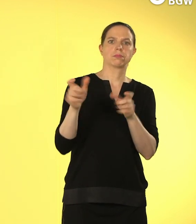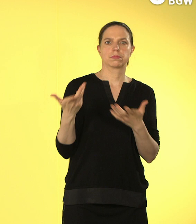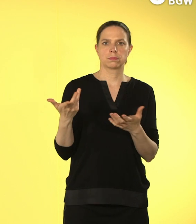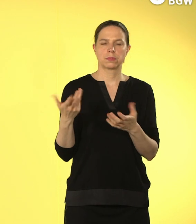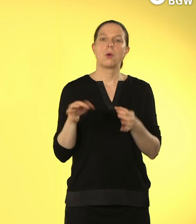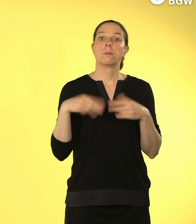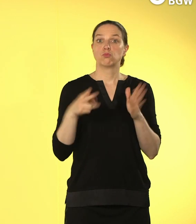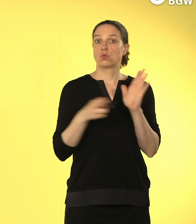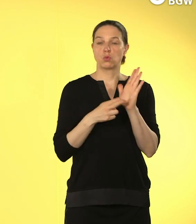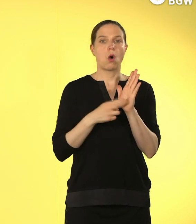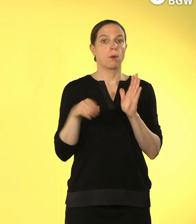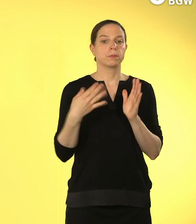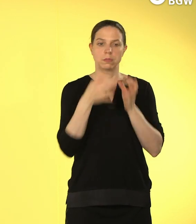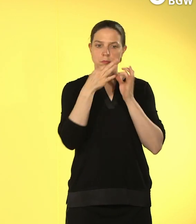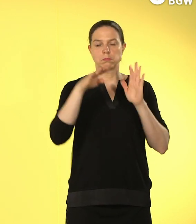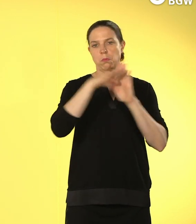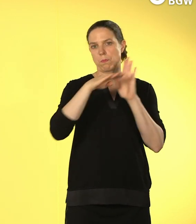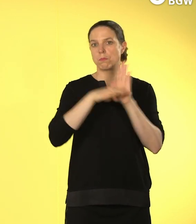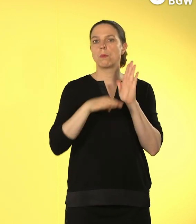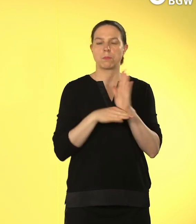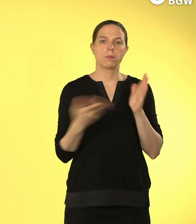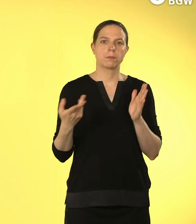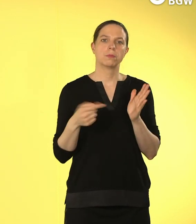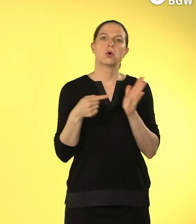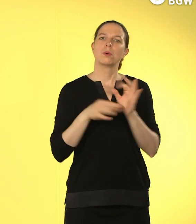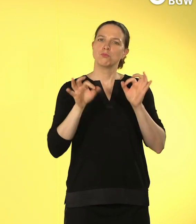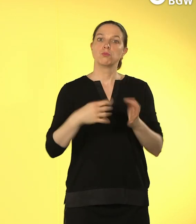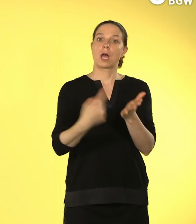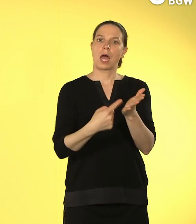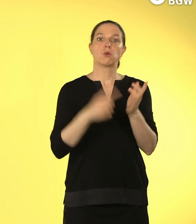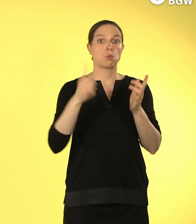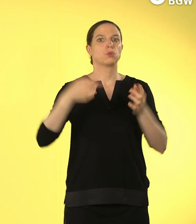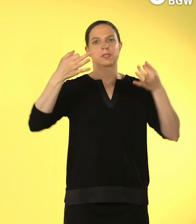dass die Handschuhe bestimmte Anforderungen erfüllen.